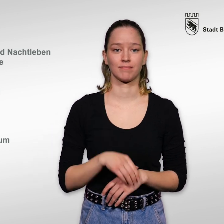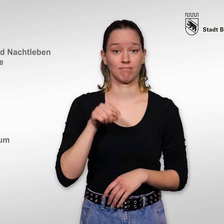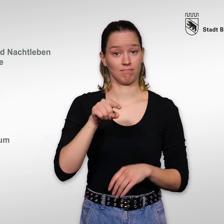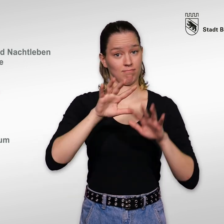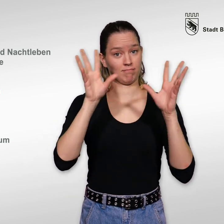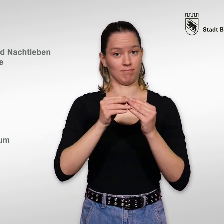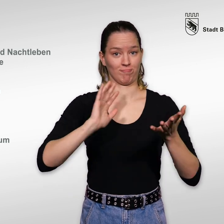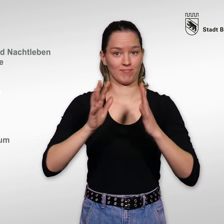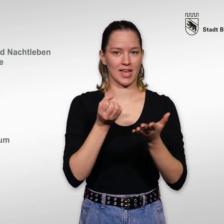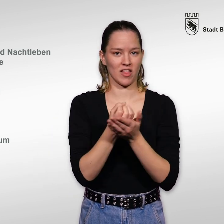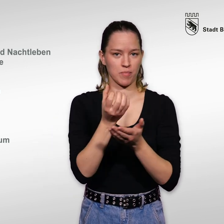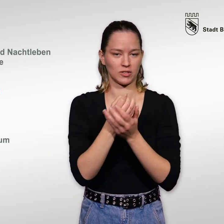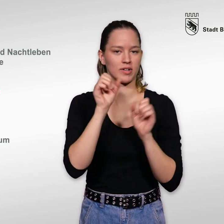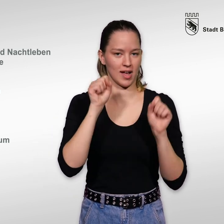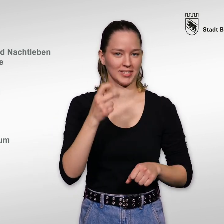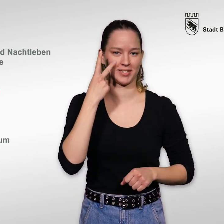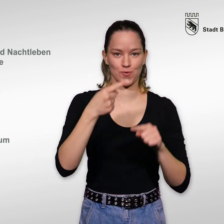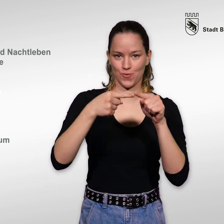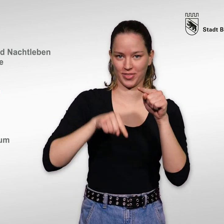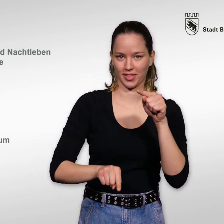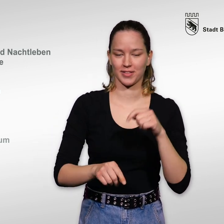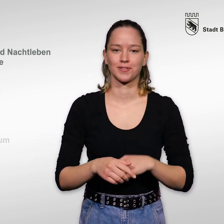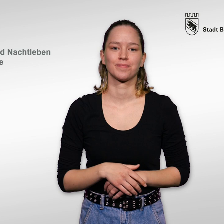Diese Informationen findest du unter diesem Video.